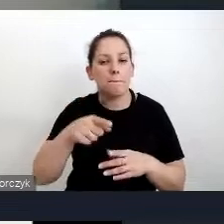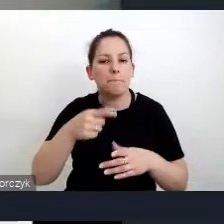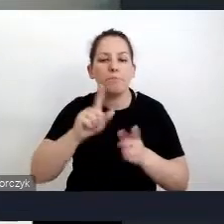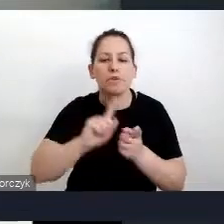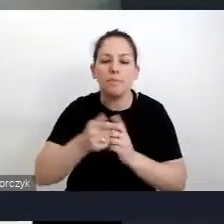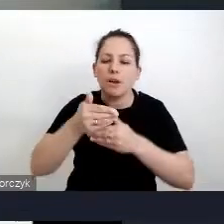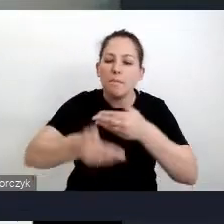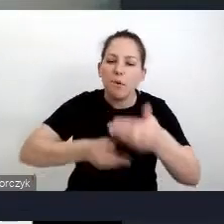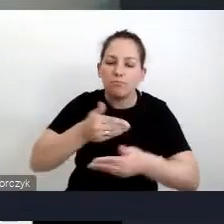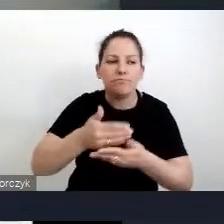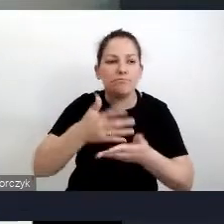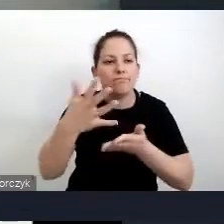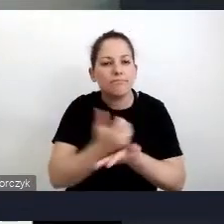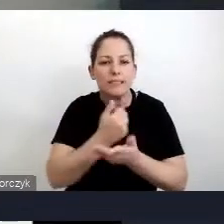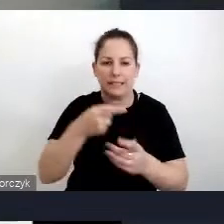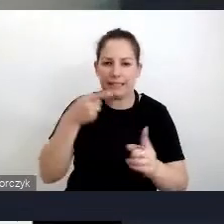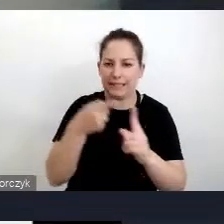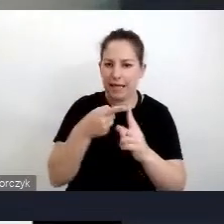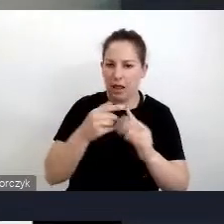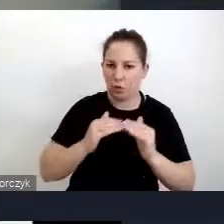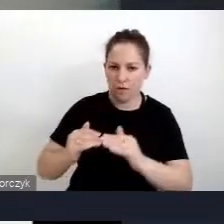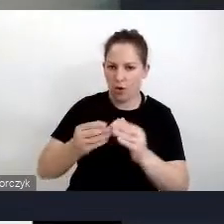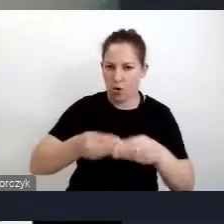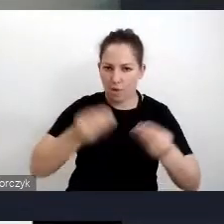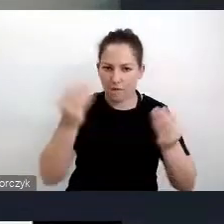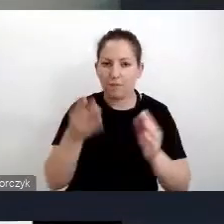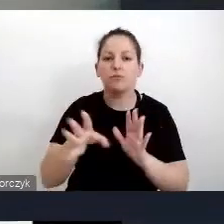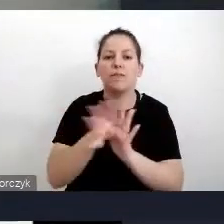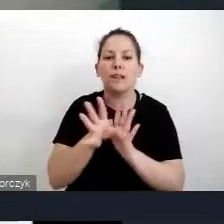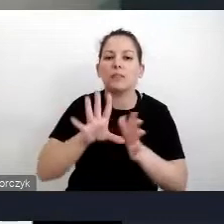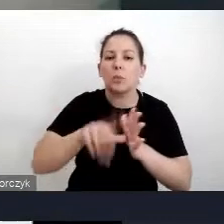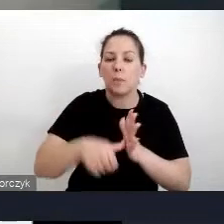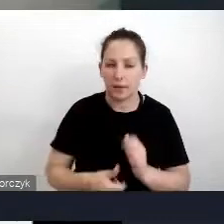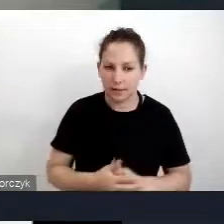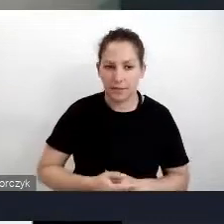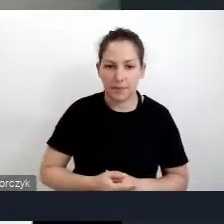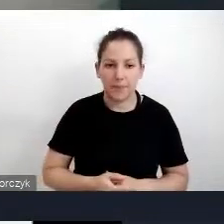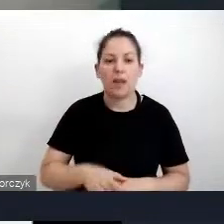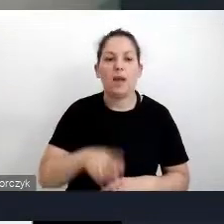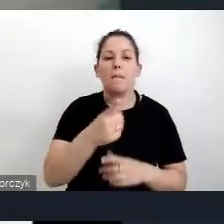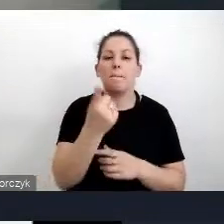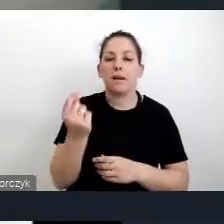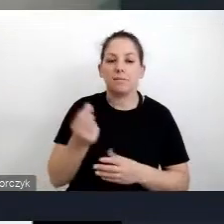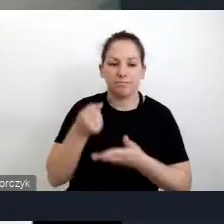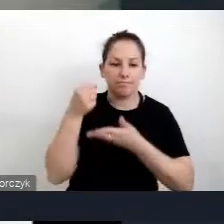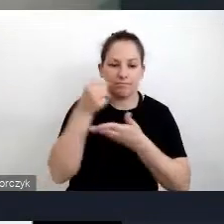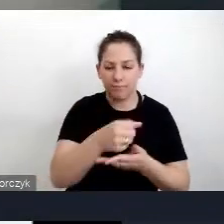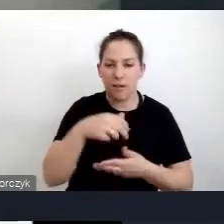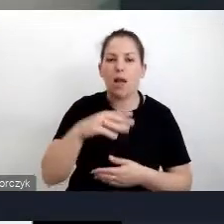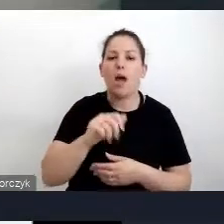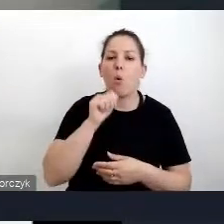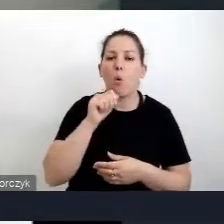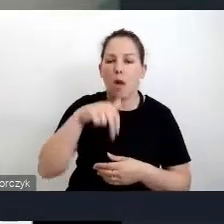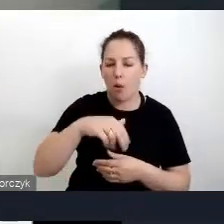w osiąganiu Celów Zrównoważonego Rozwoju w 19 miastach. Partnerstwo jest finansowane przez Europejski Fundusz Rozwoju Regionalnego